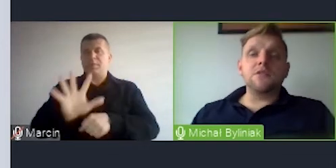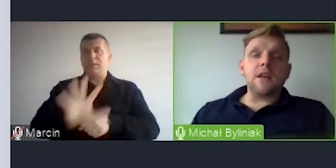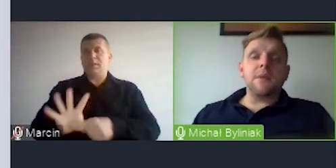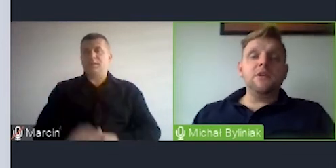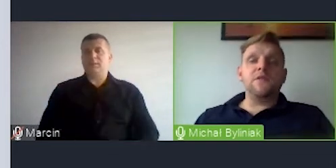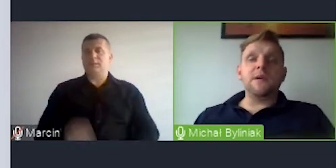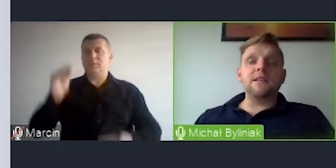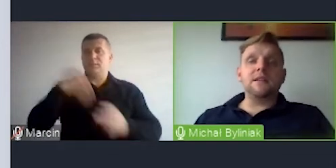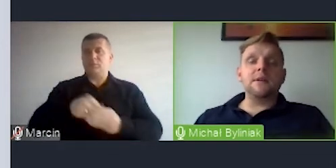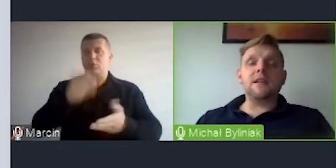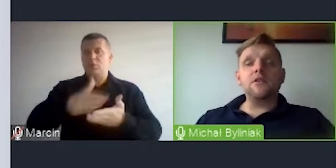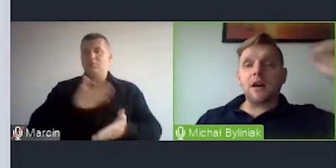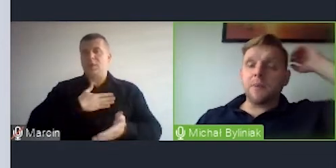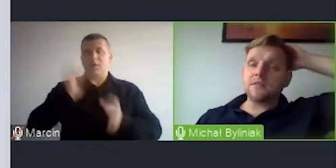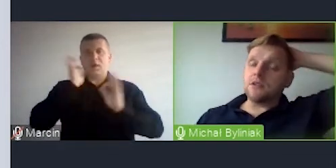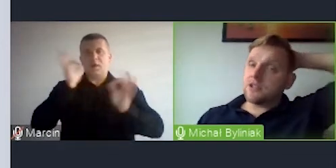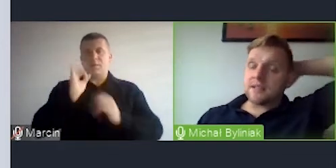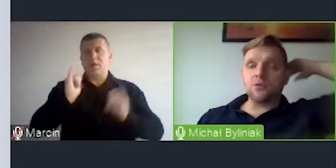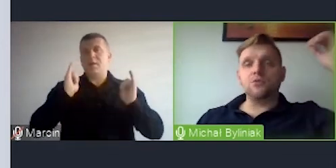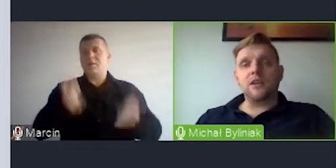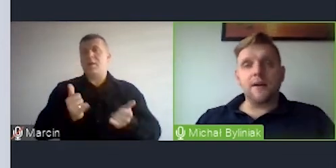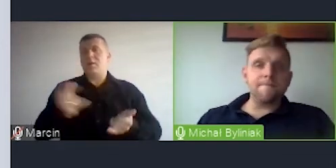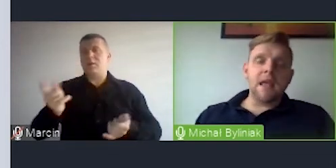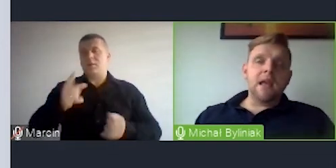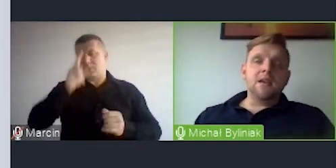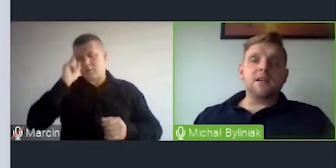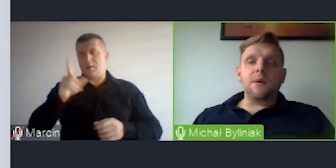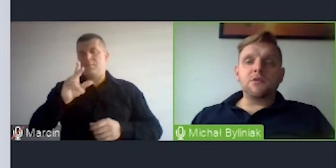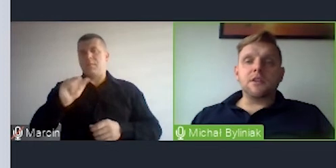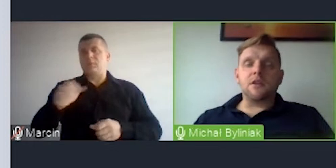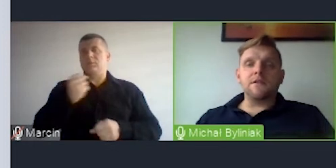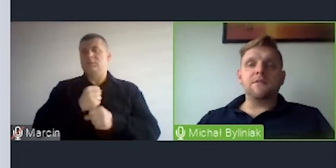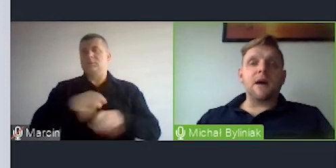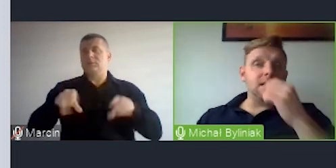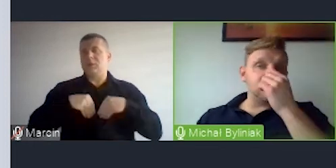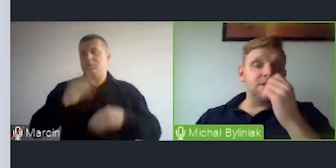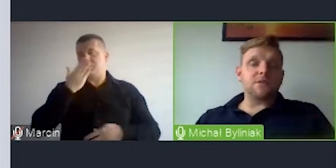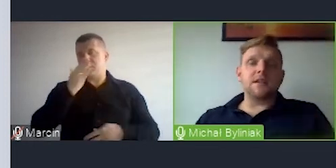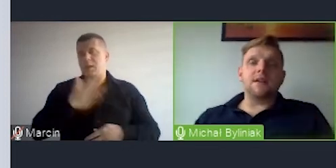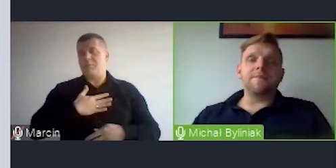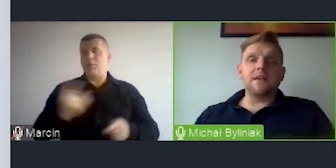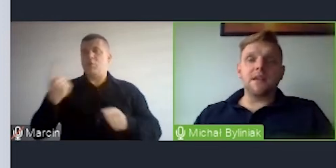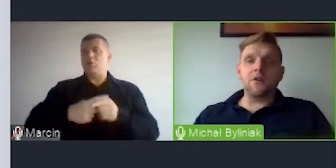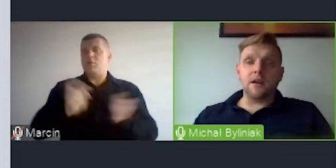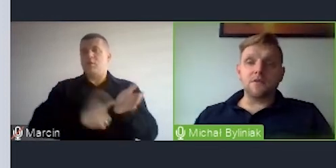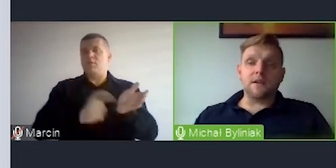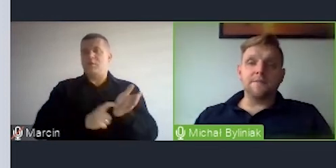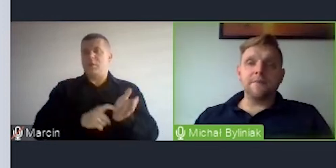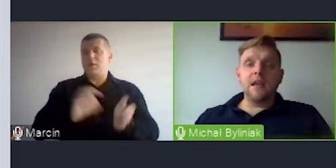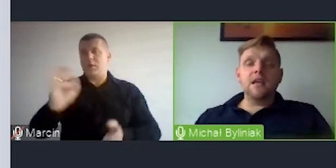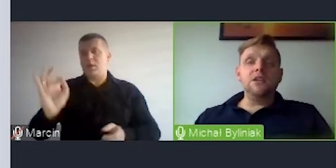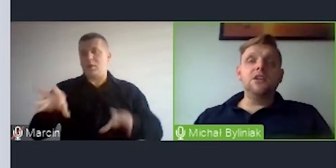W tym rozdziale mamy informację na temat tego jak personel się zatrudnia, jakie mamy dodatkowe wymagania związane z jego angażowaniem